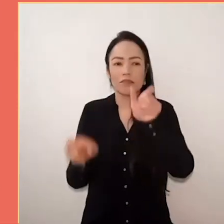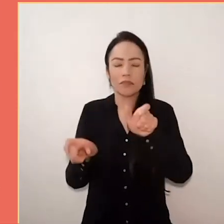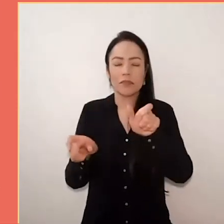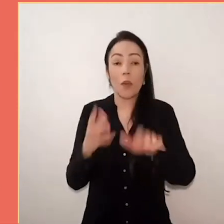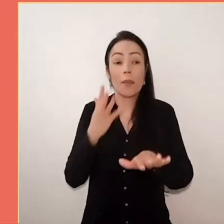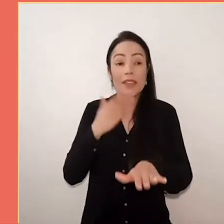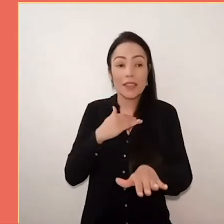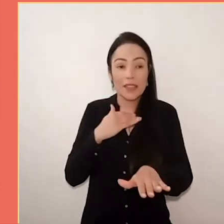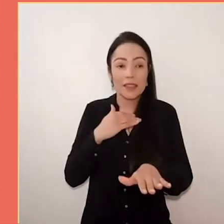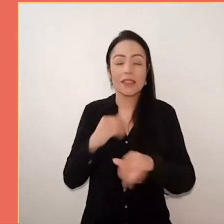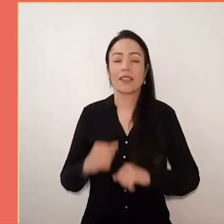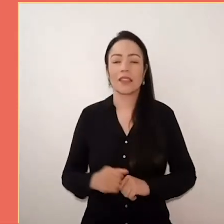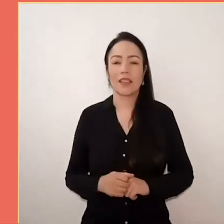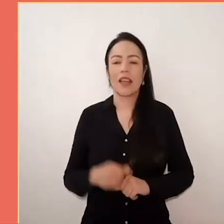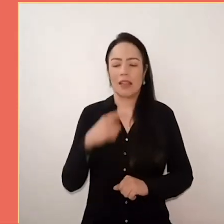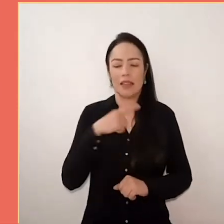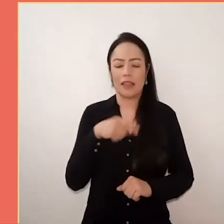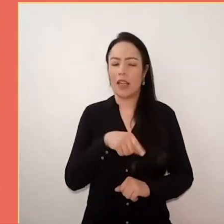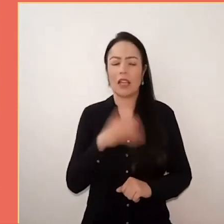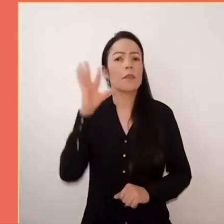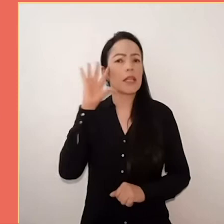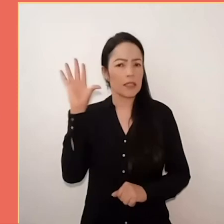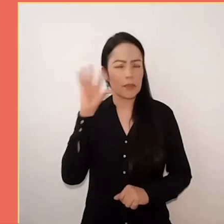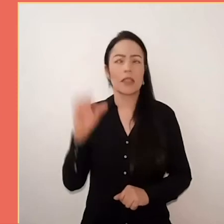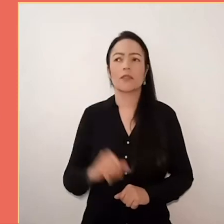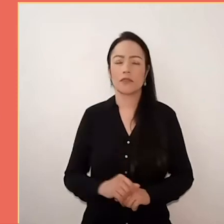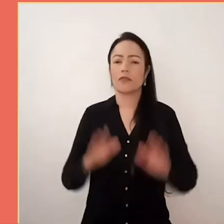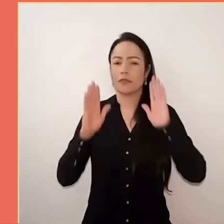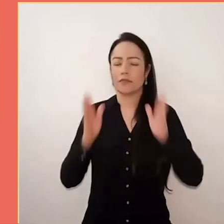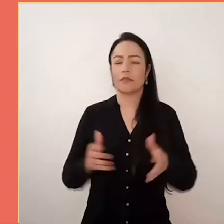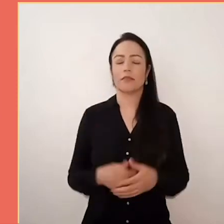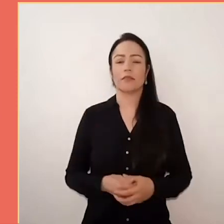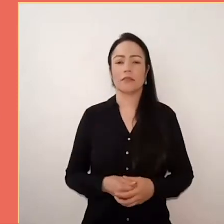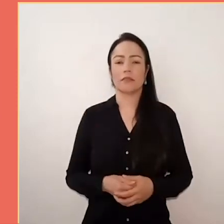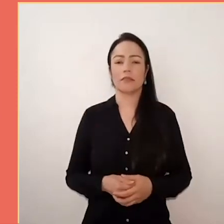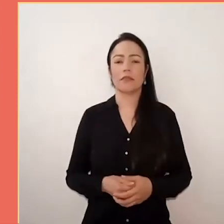ela tem as suas subjetividades, ela tem o seus saberes,